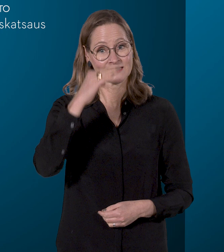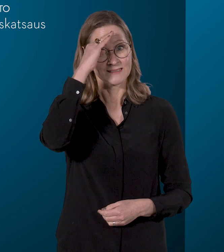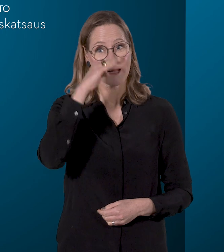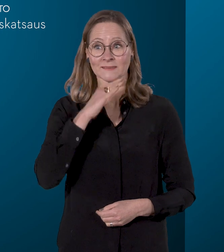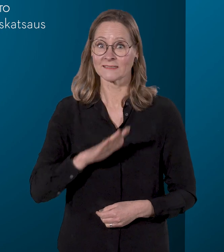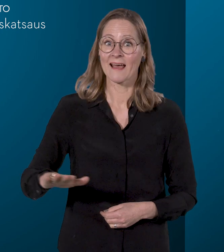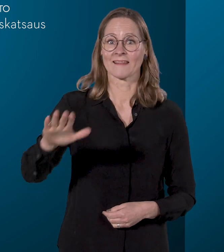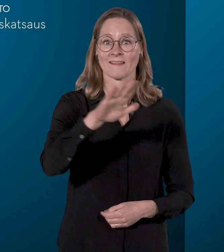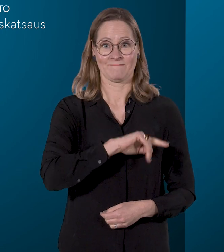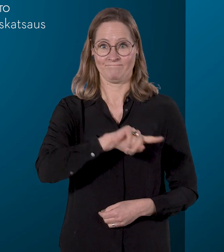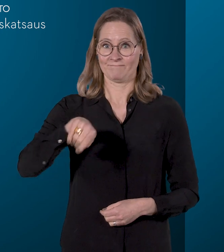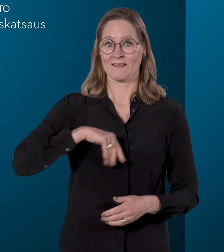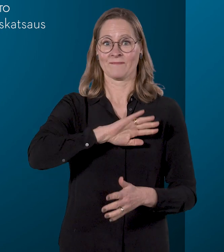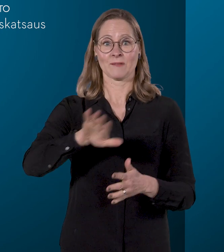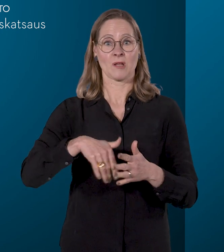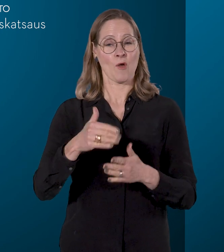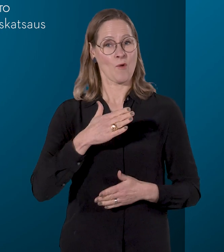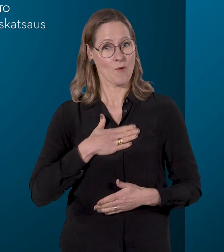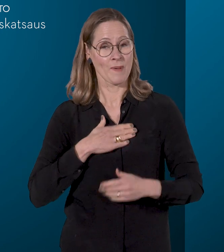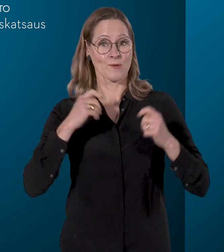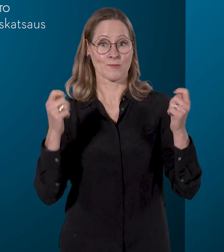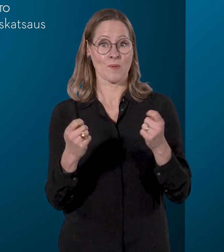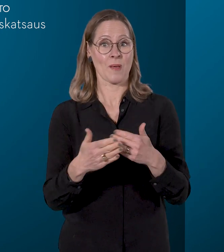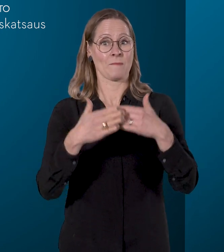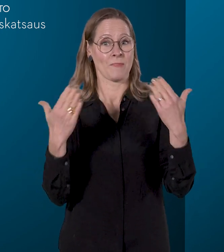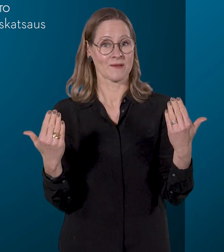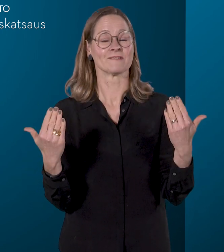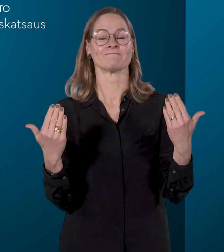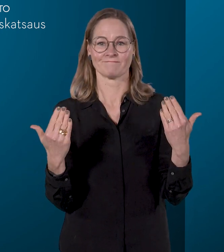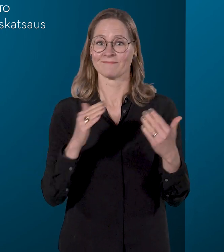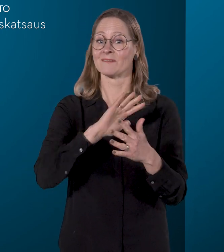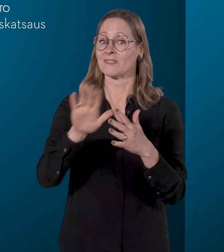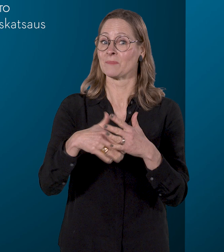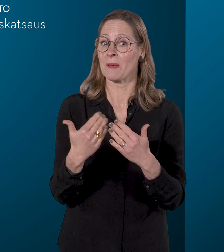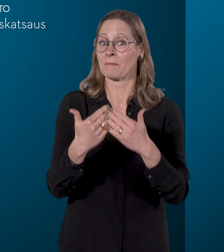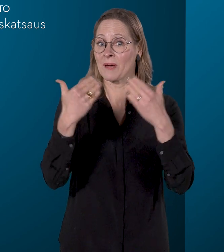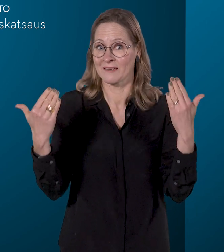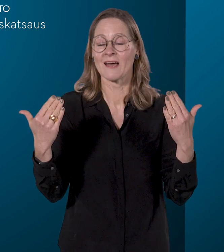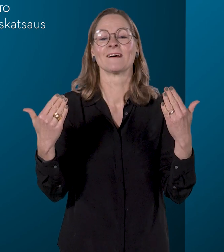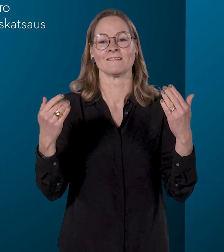Kansallisten viittomakieltemme omaa juhlapäivää, Viittomakielen päivää, -